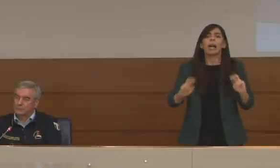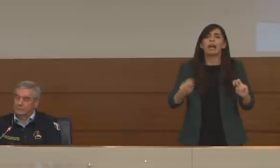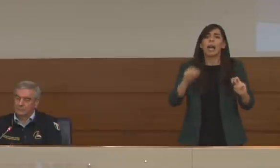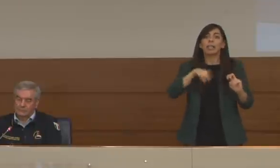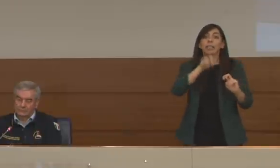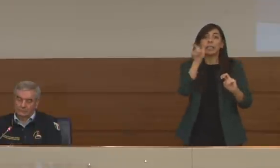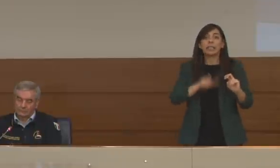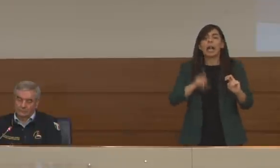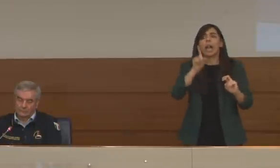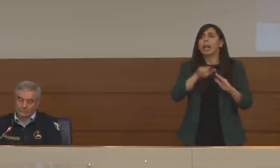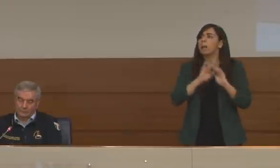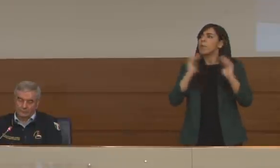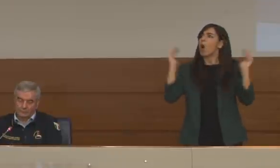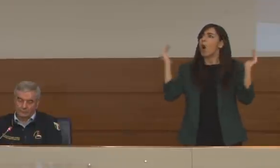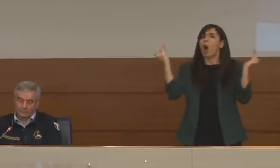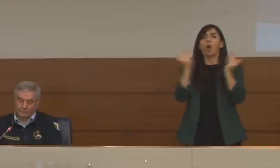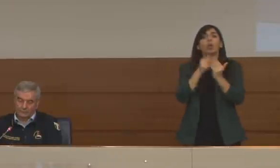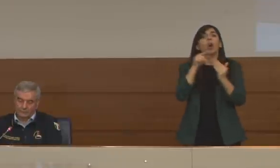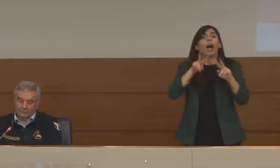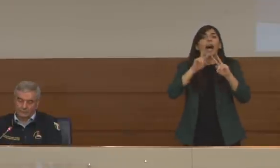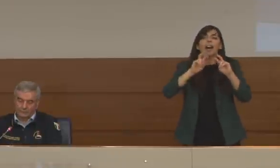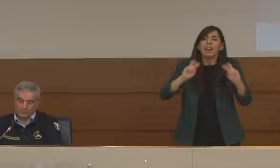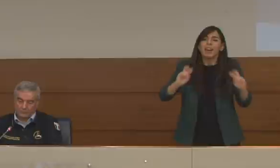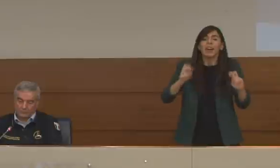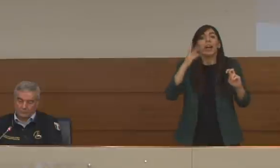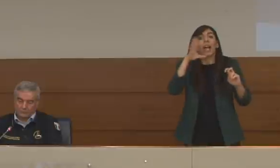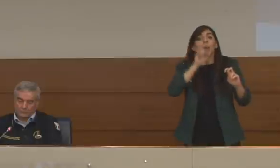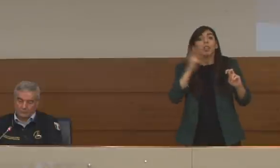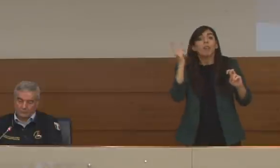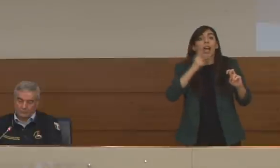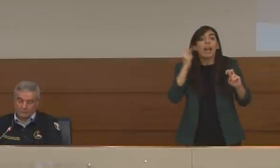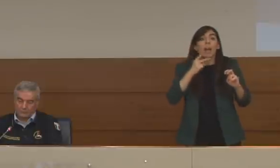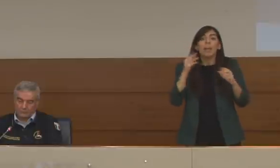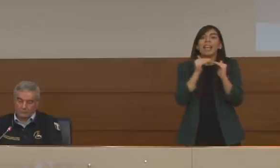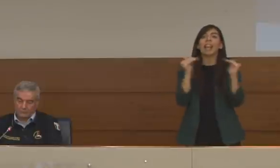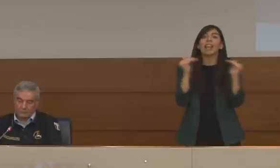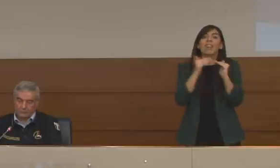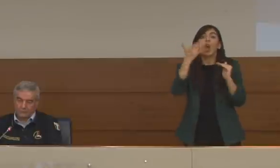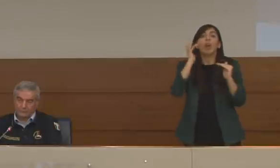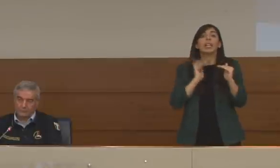mondiale, che non hanno ancora definito l'esatto livello di rischio di questi farmaci.